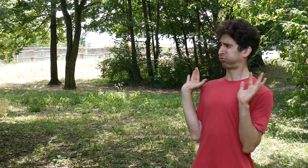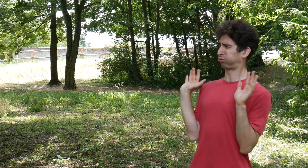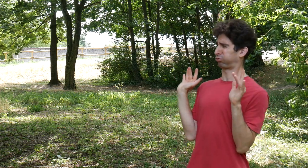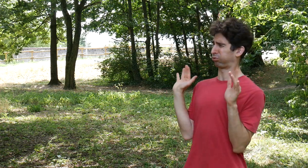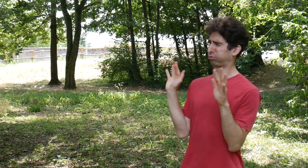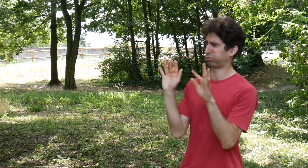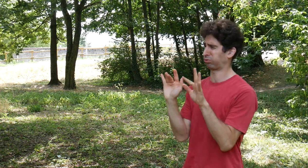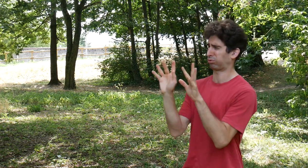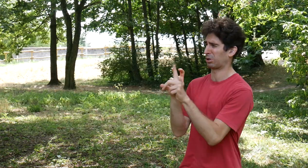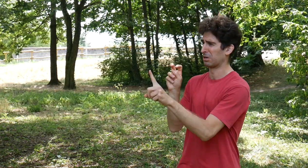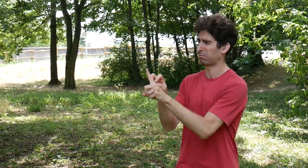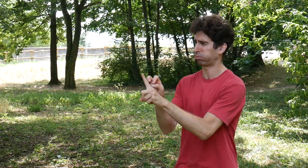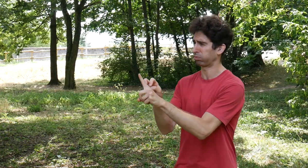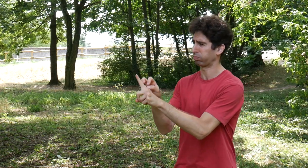tentent de s'accoupler avec elle.